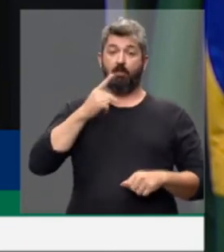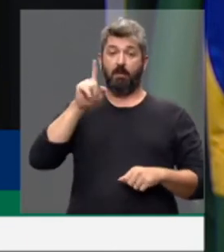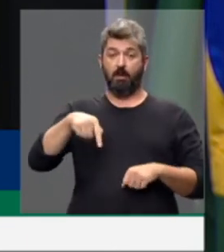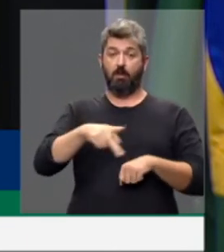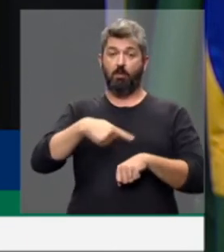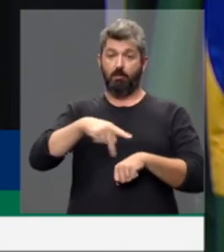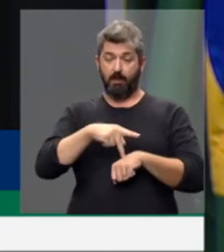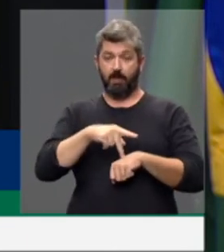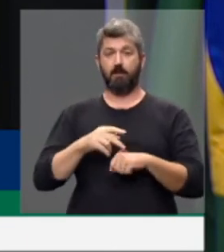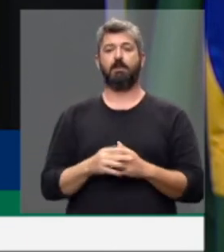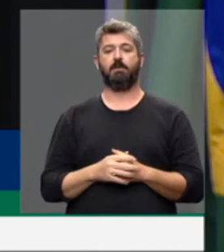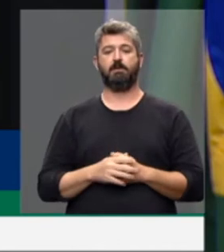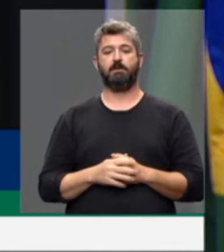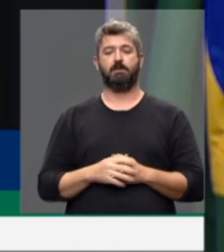DE FUGIR É BATALHA, LITERALMENTE. E NÓS ESTAMOS